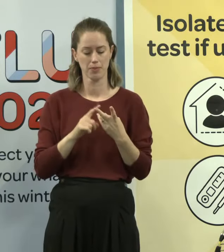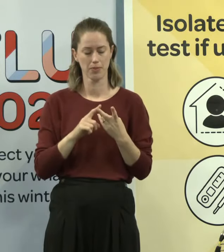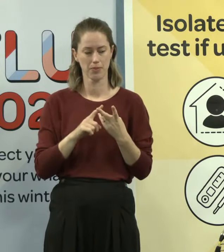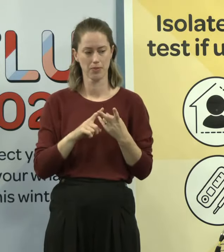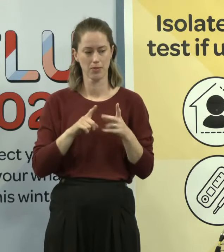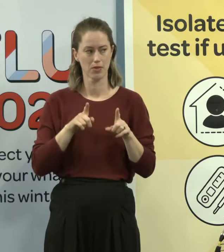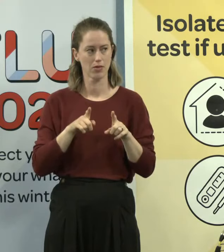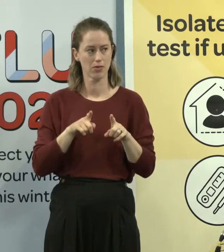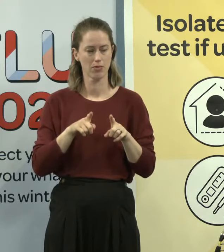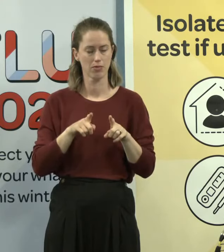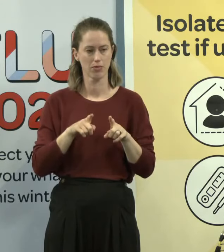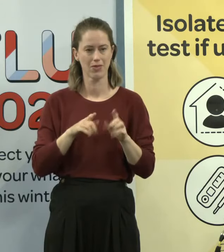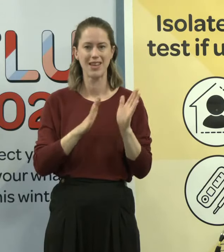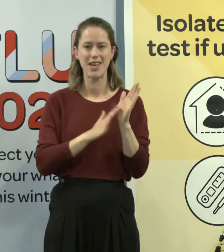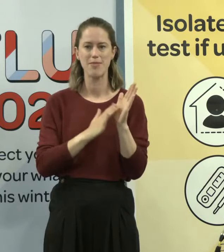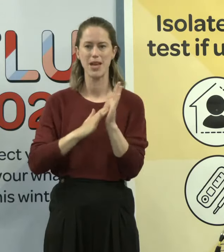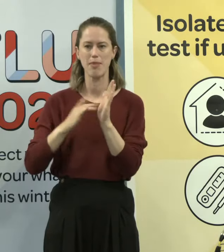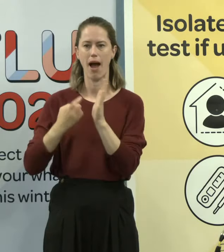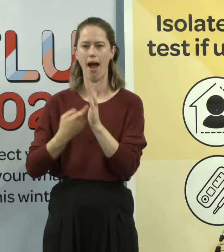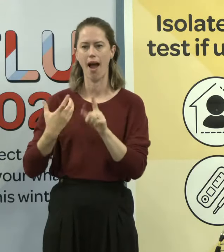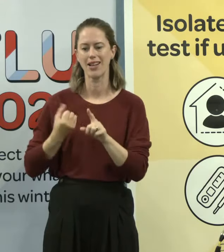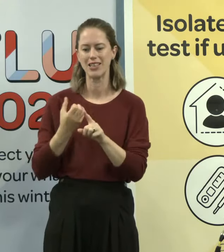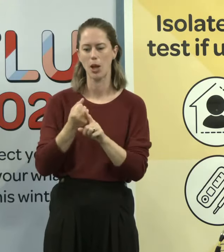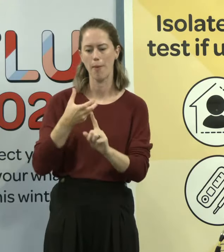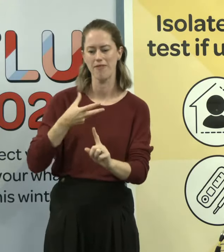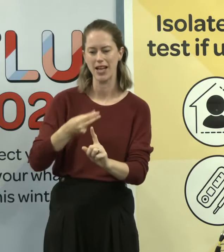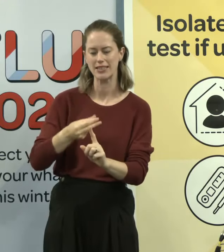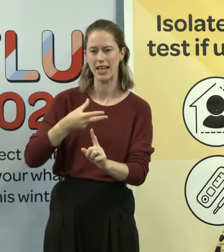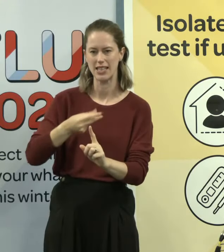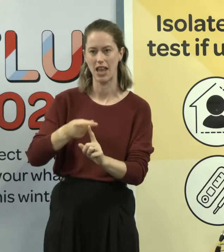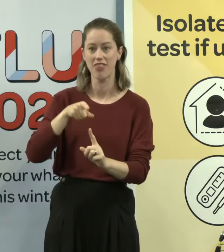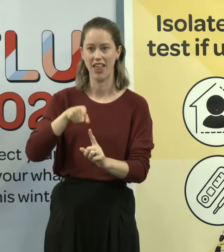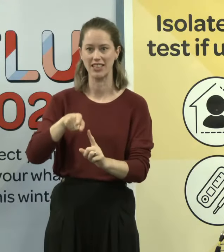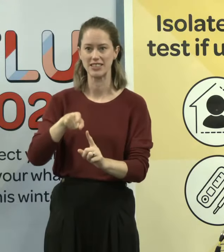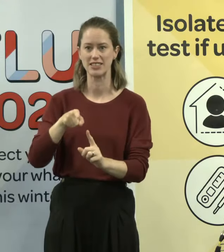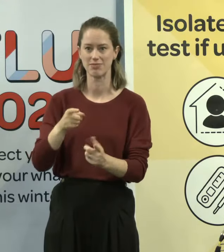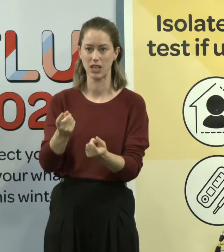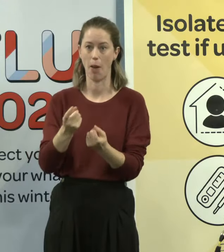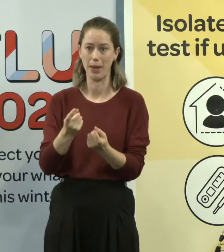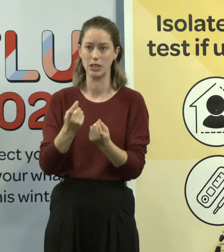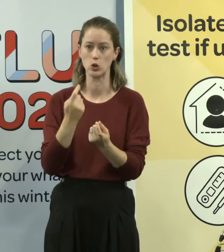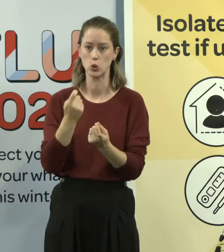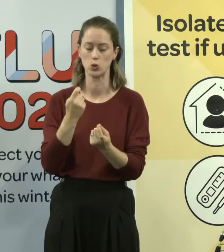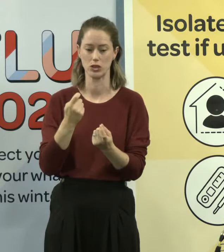whanui tau kotahi i te wiki. He